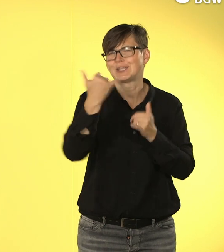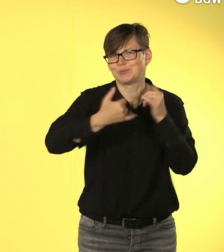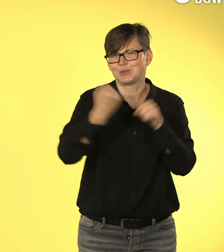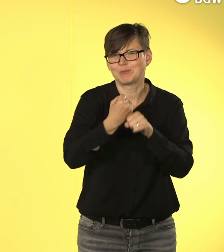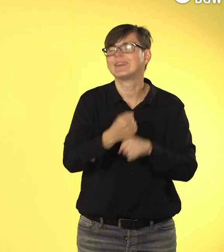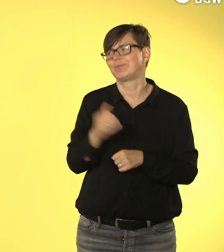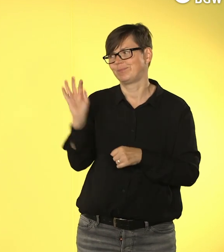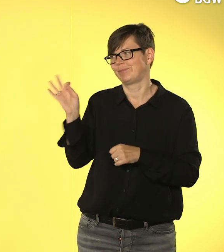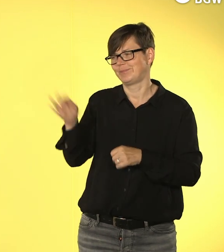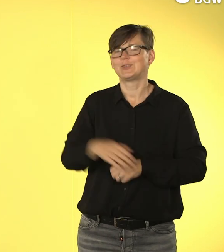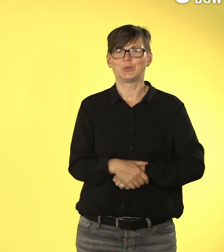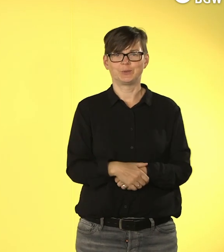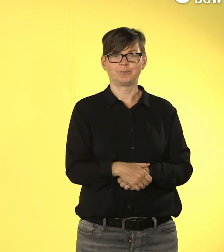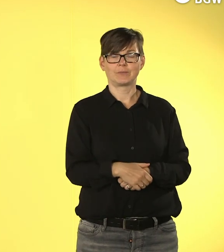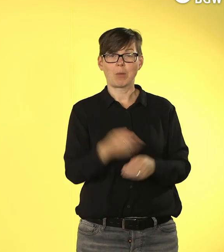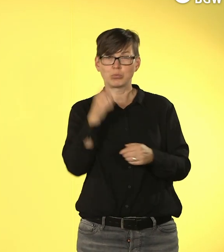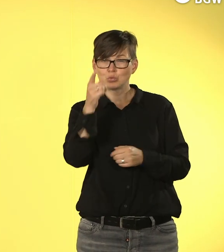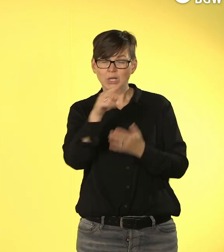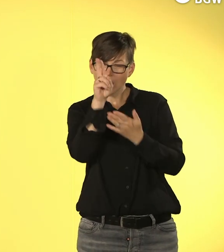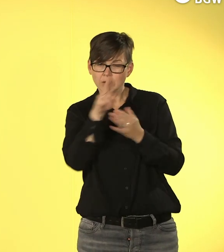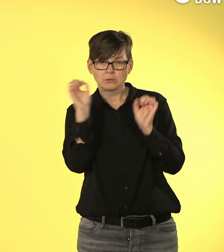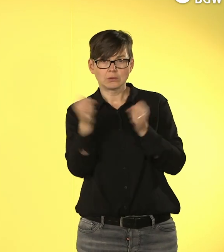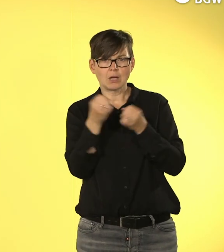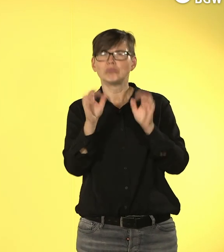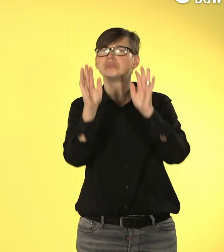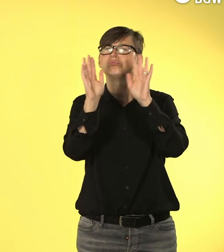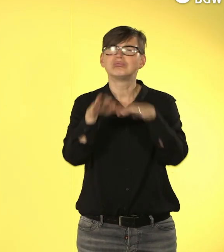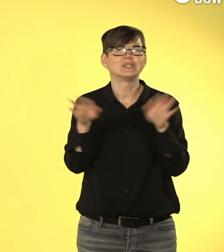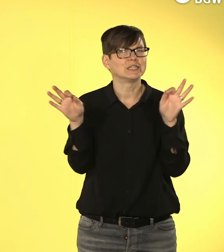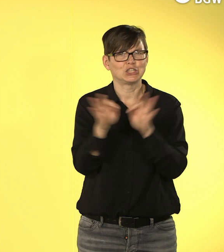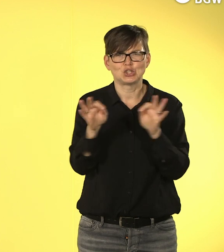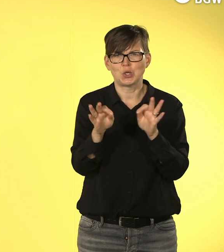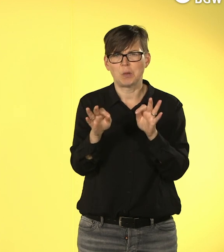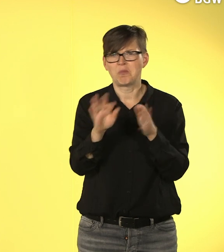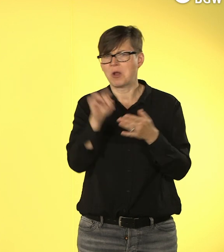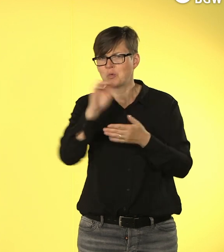Falls ihr das nicht alle lesen könnt an euren Laptops -